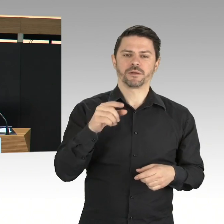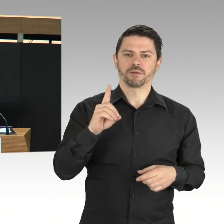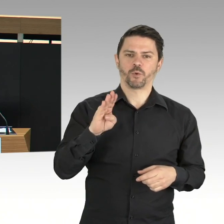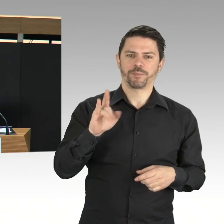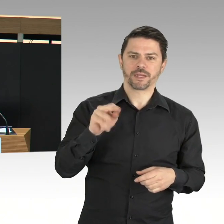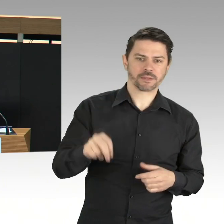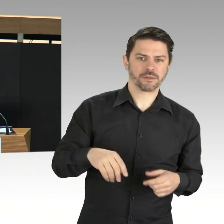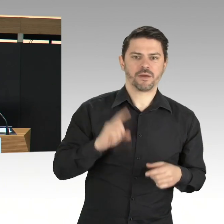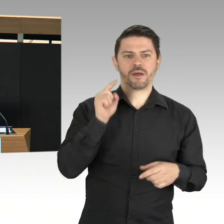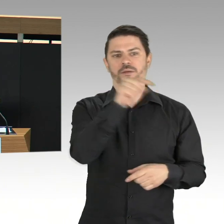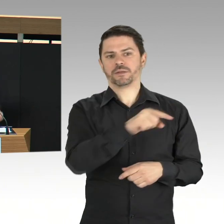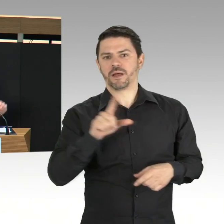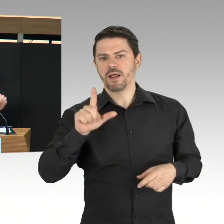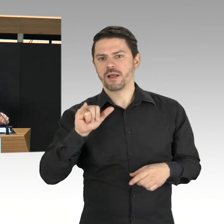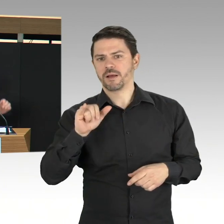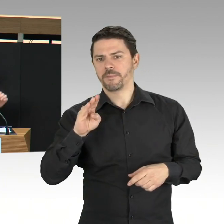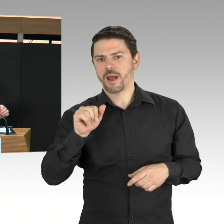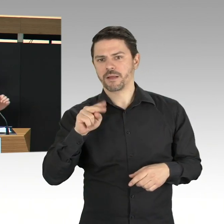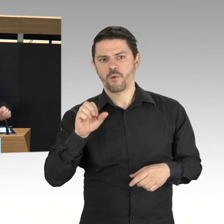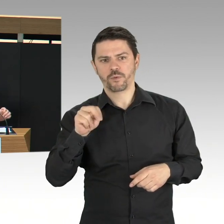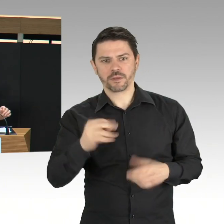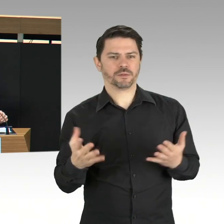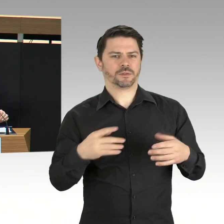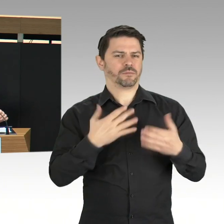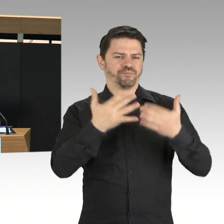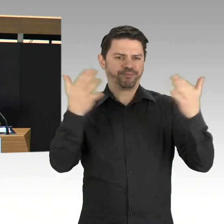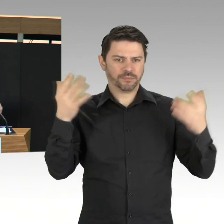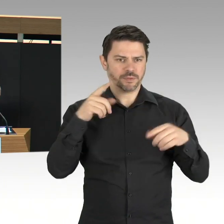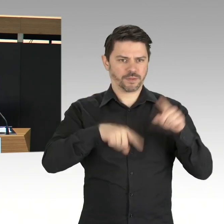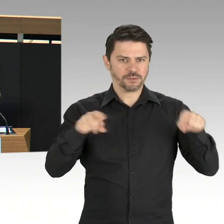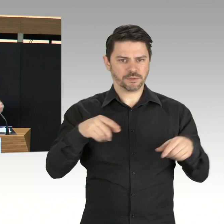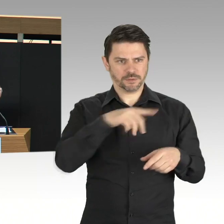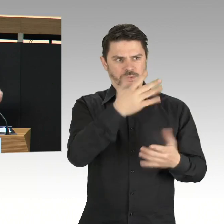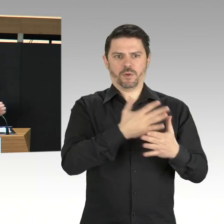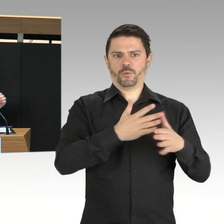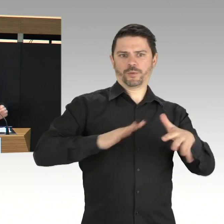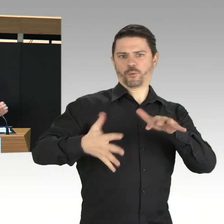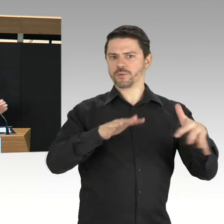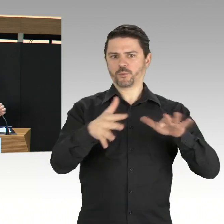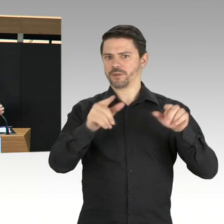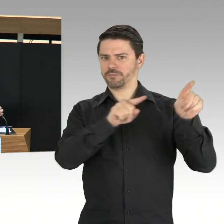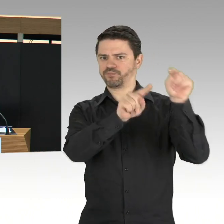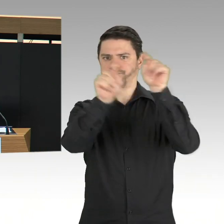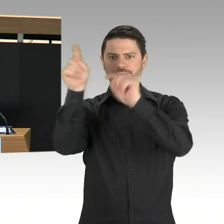Aber vor allem müssen die Städte zu allem bereit sein. Mit Mut und klarer Kante für die Neuausrichtung